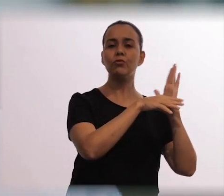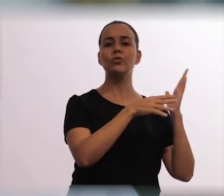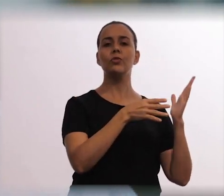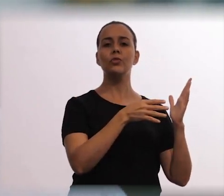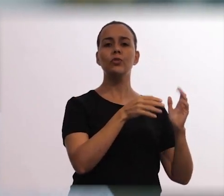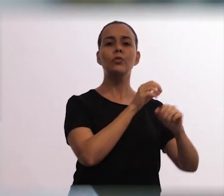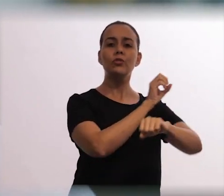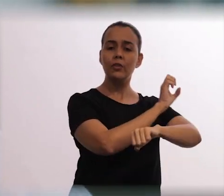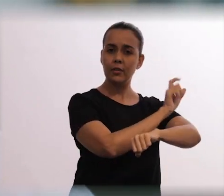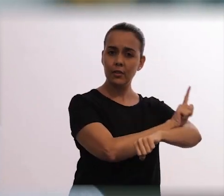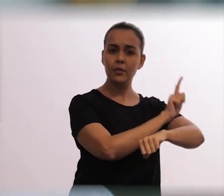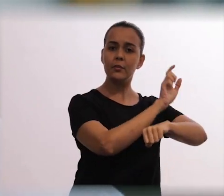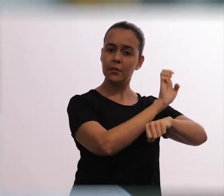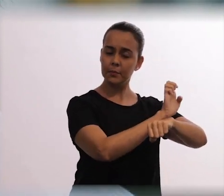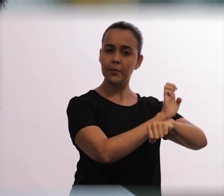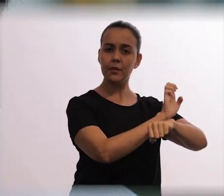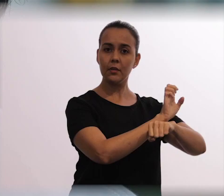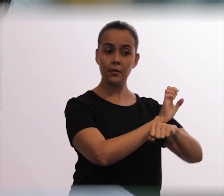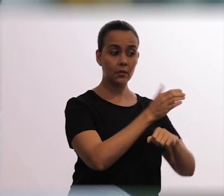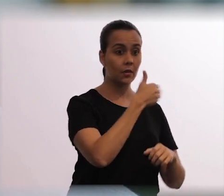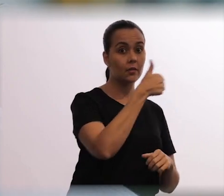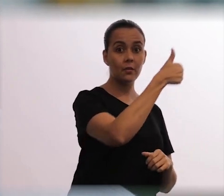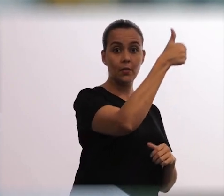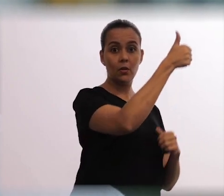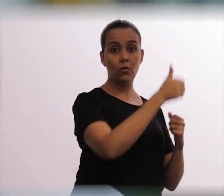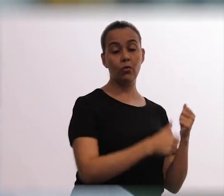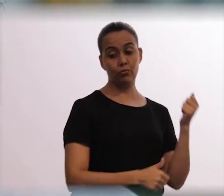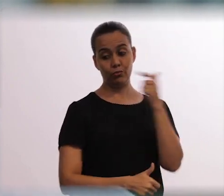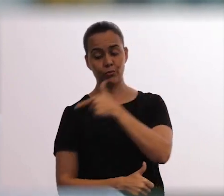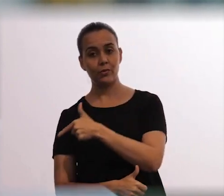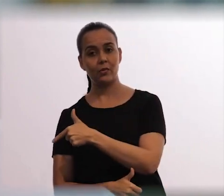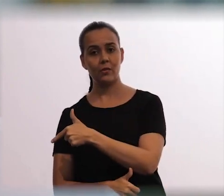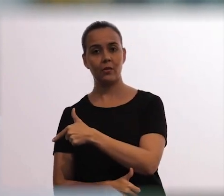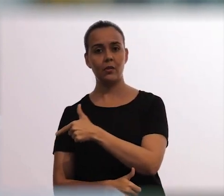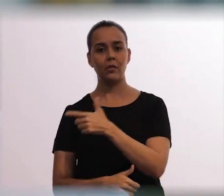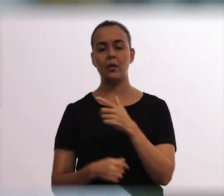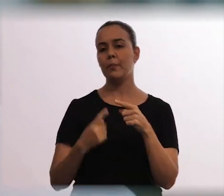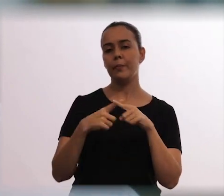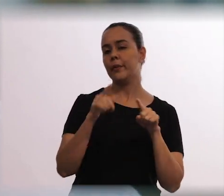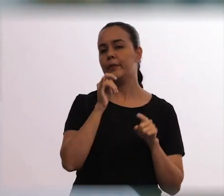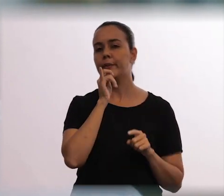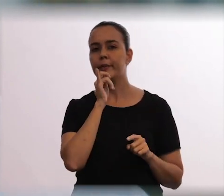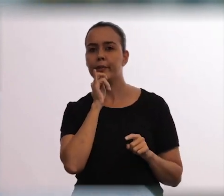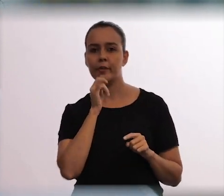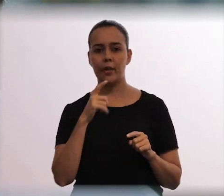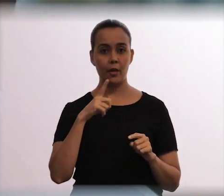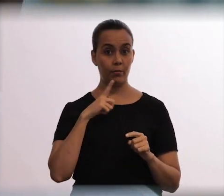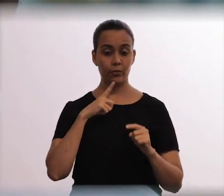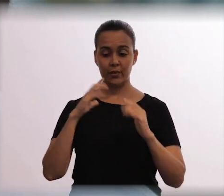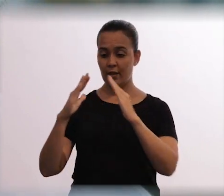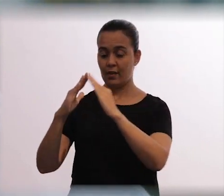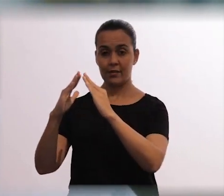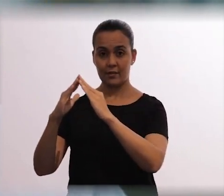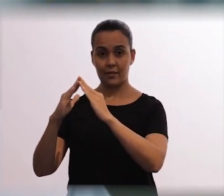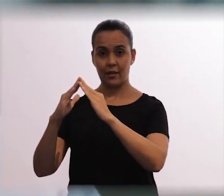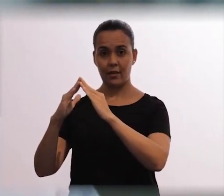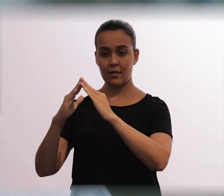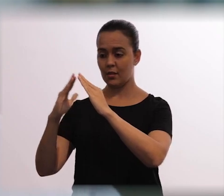um pouco mais elevado, mas tem muito essa coisa dos, desses condomínios fechados de periferia, isso é uma coisa que tá acontecendo mesmo,